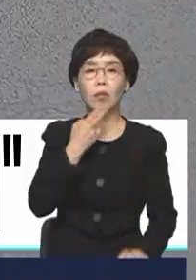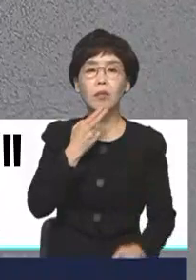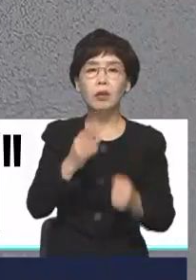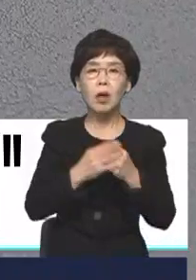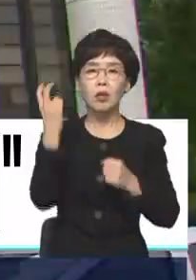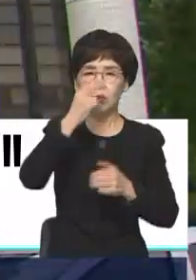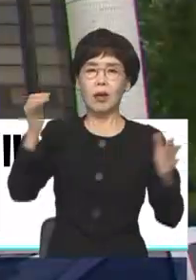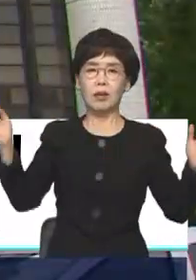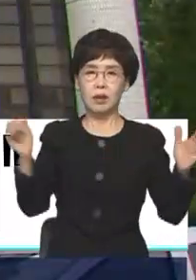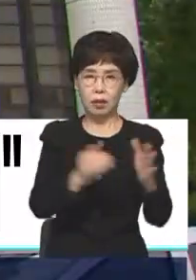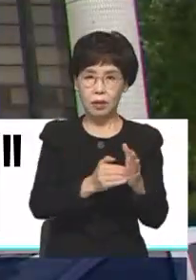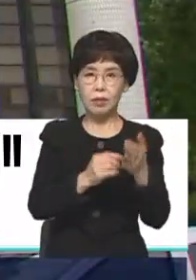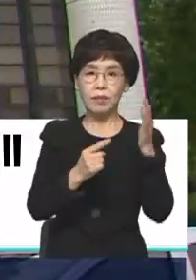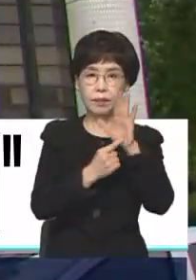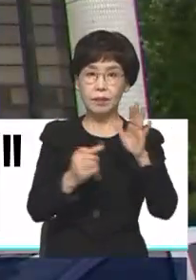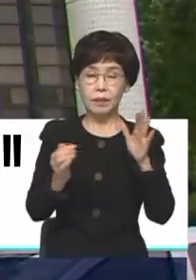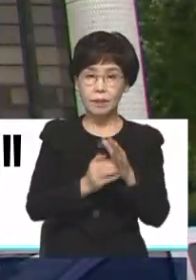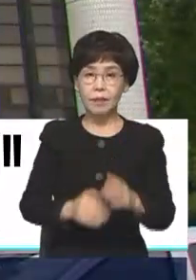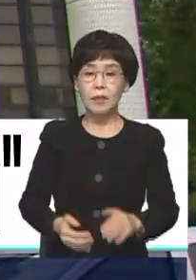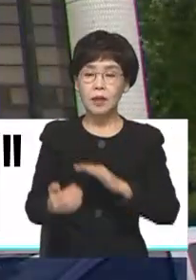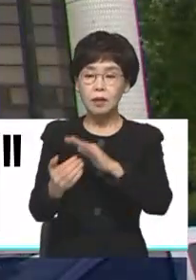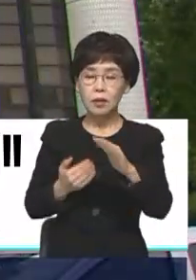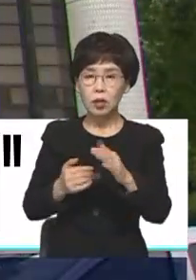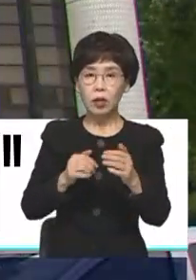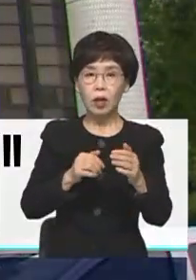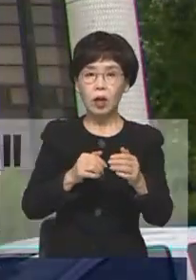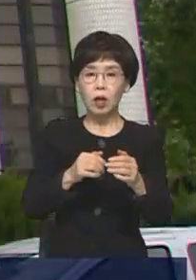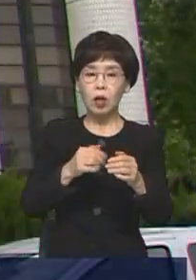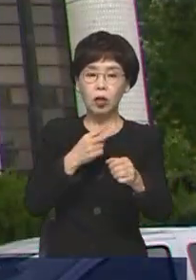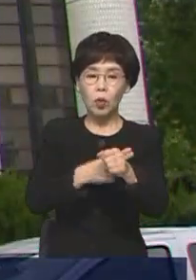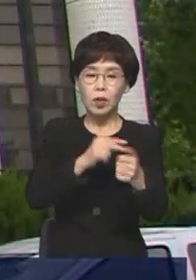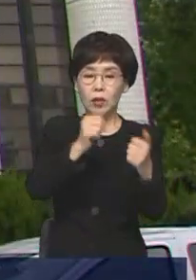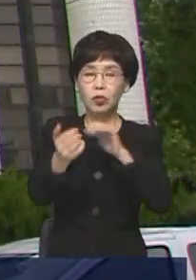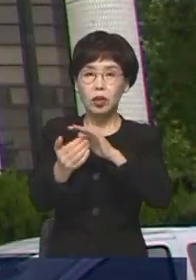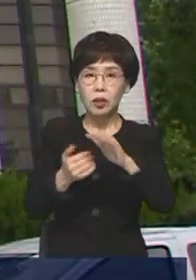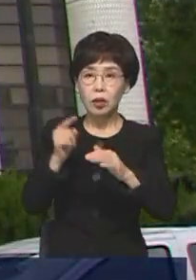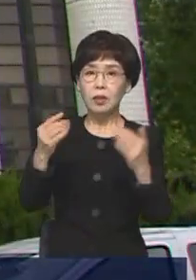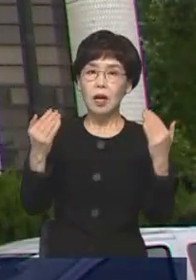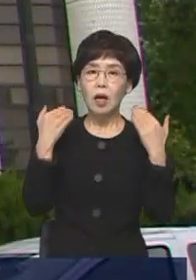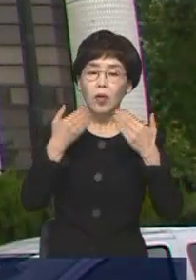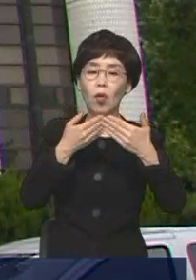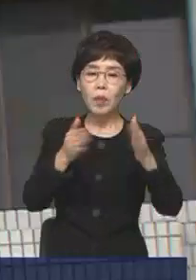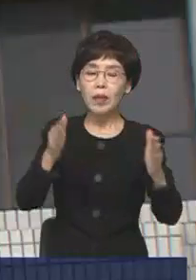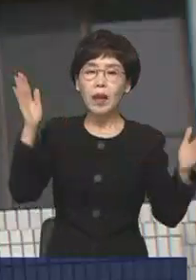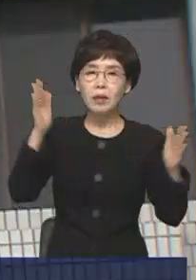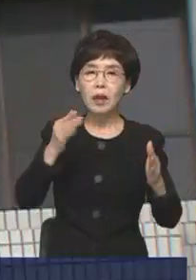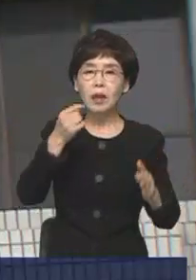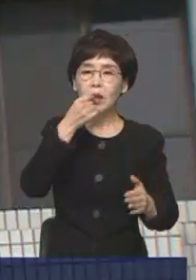종결한다고 말했습니다. 앞서 고인이 숨기지 직전 해당 학급 학생이 연필로 다른 학생의 이마를 그은